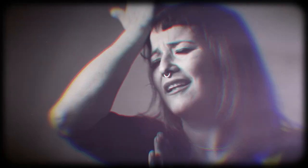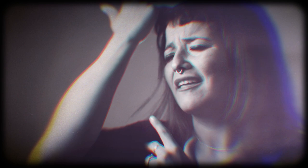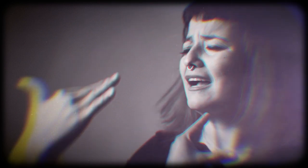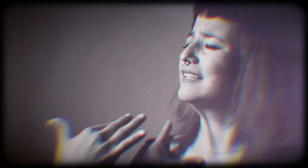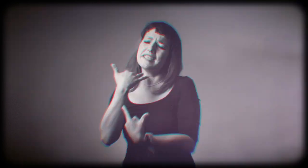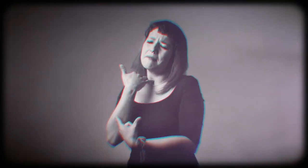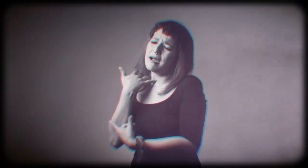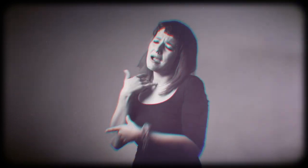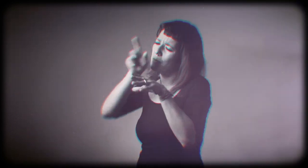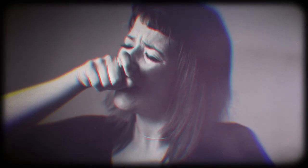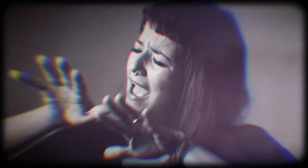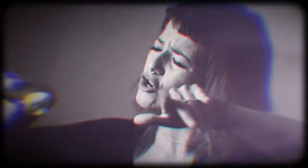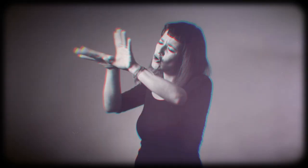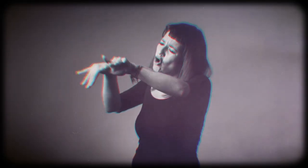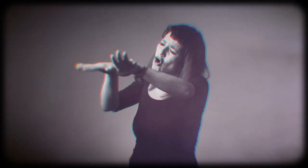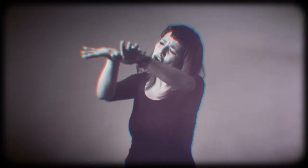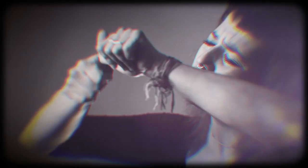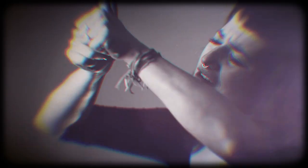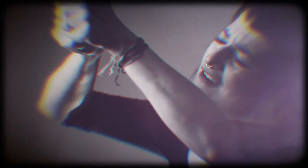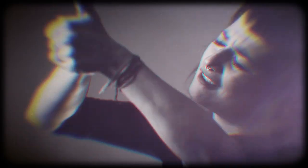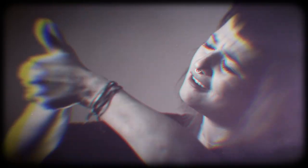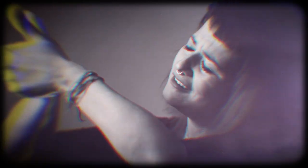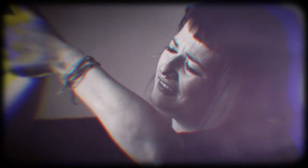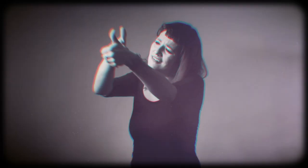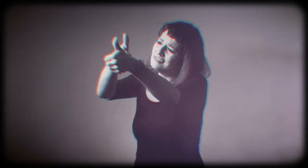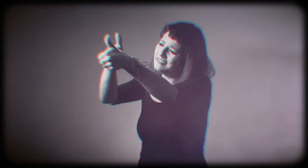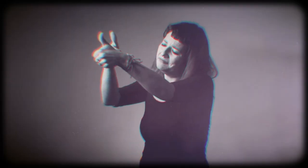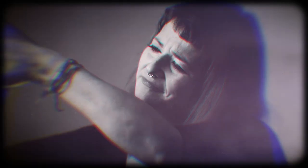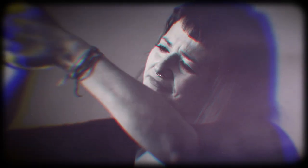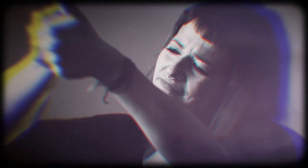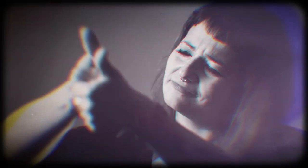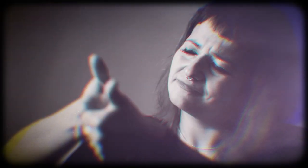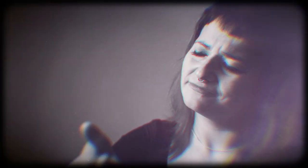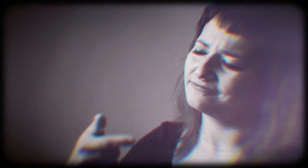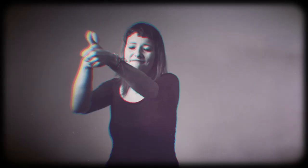déjate llevar por el halcón.